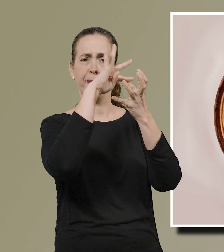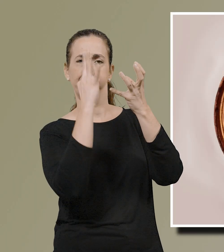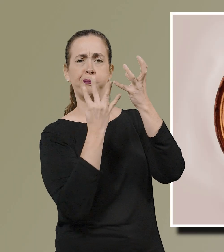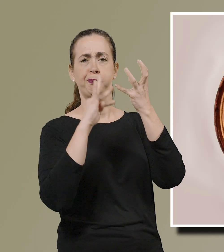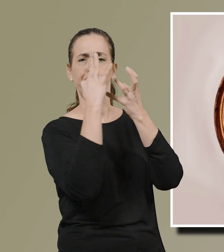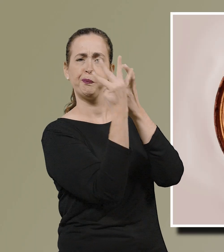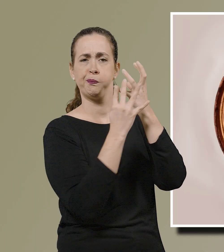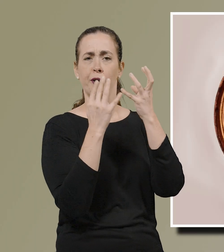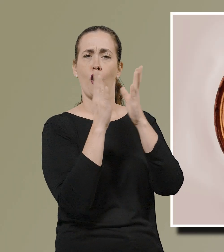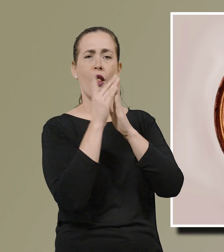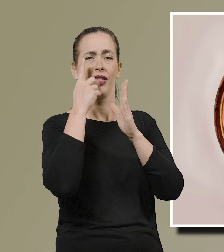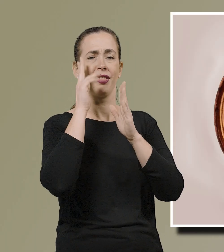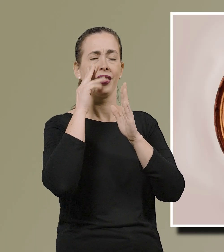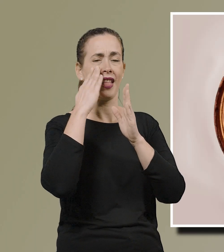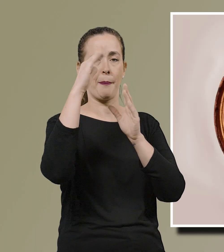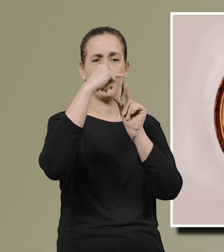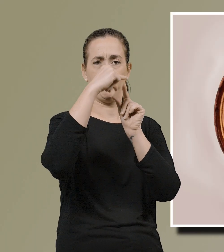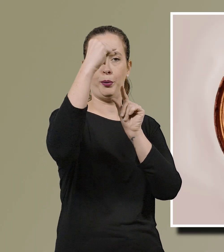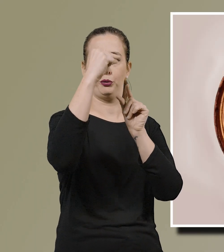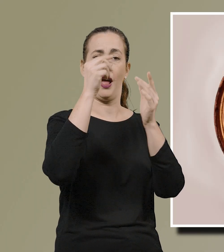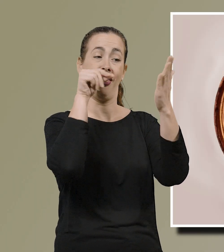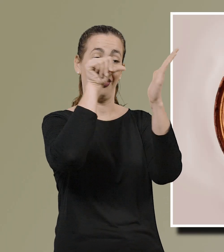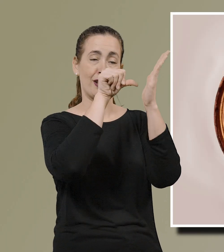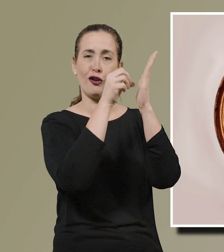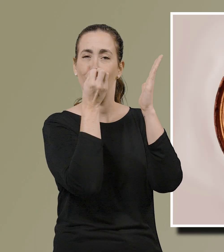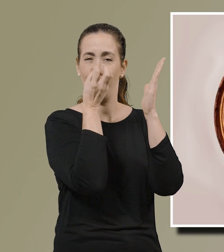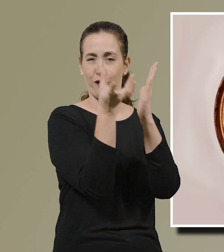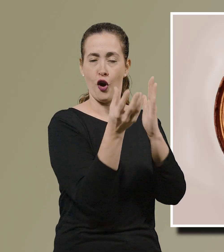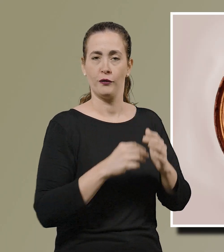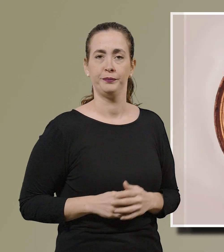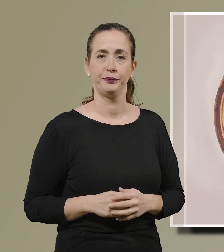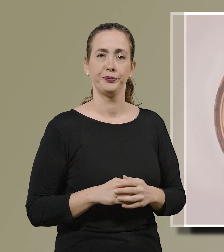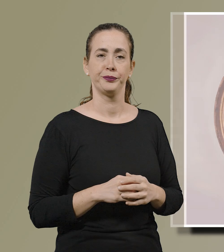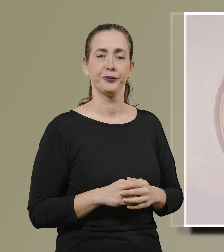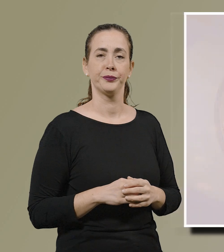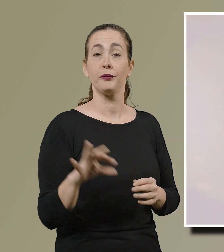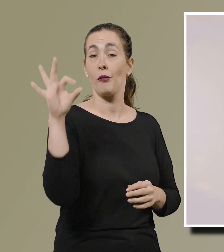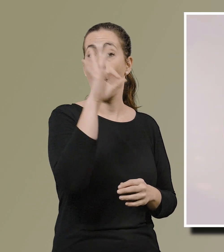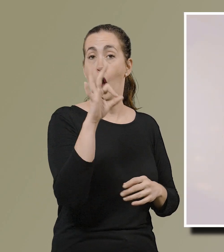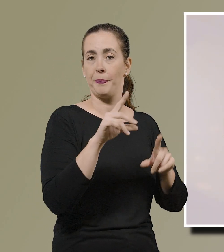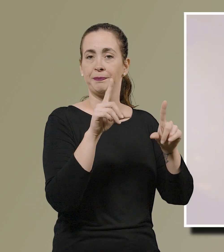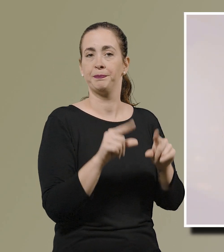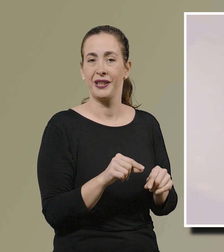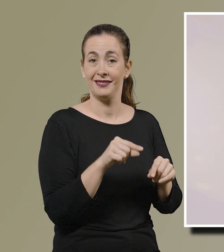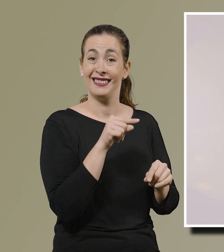amb la representació d’una mena de globus jaspiat, la punta de diamant amb una flor central o un con amb peus.